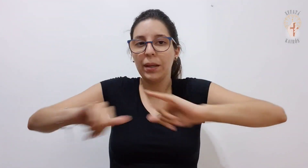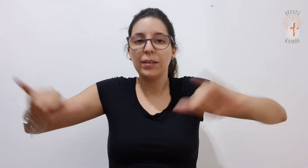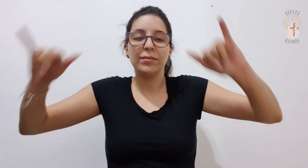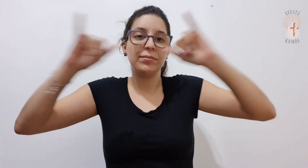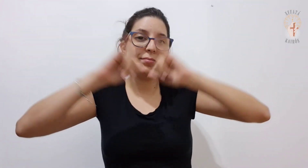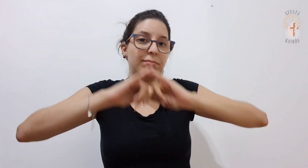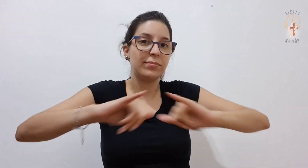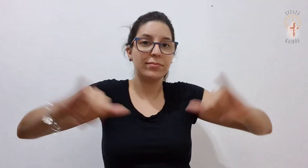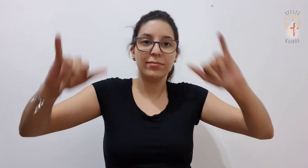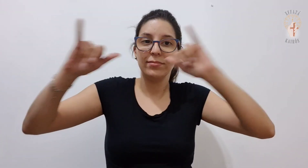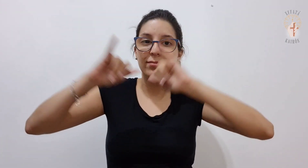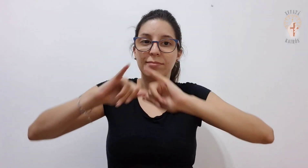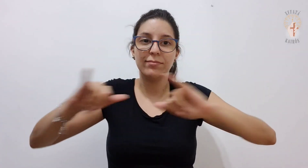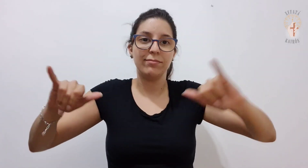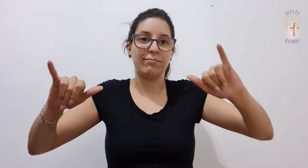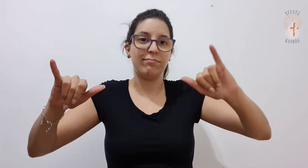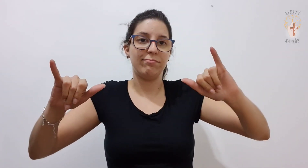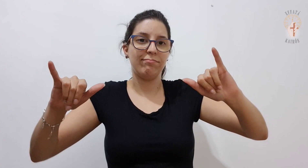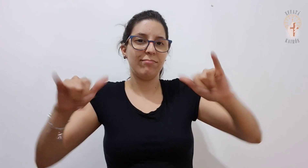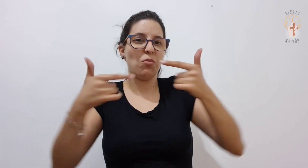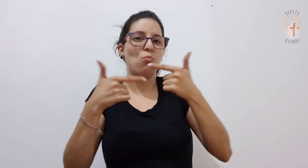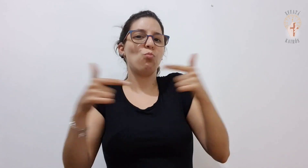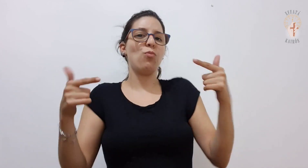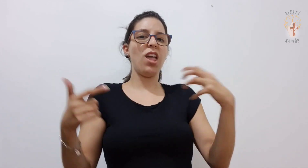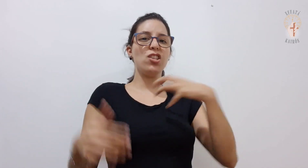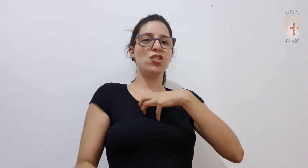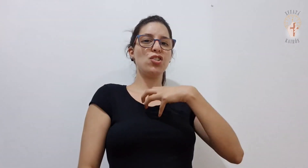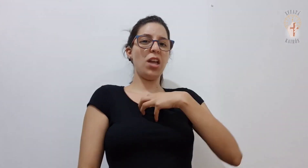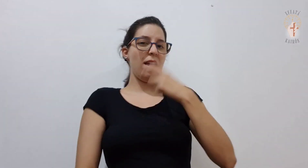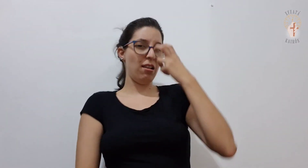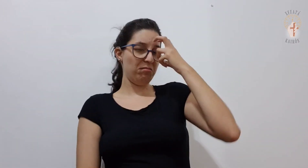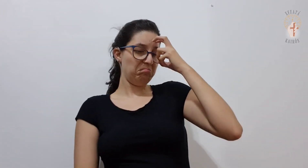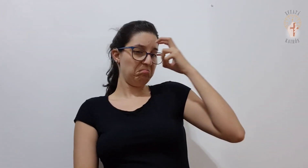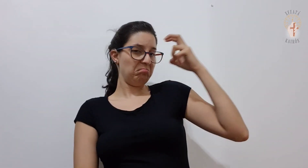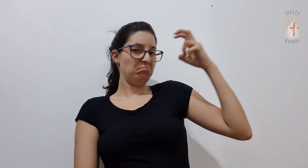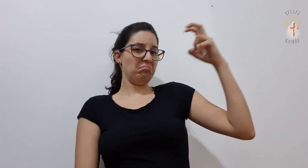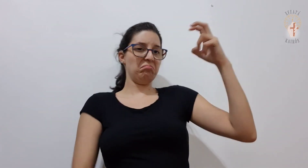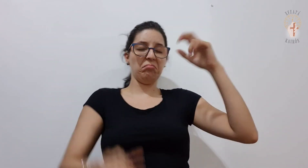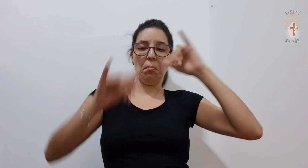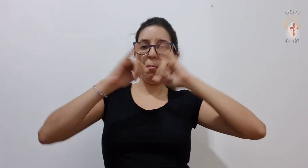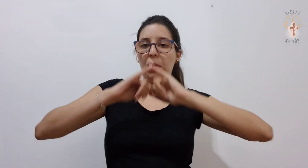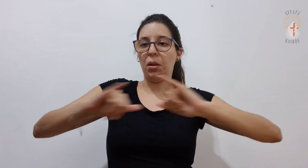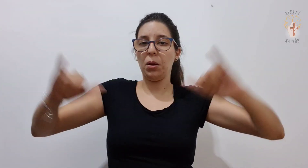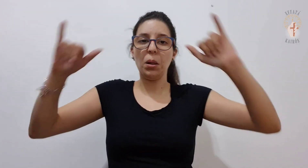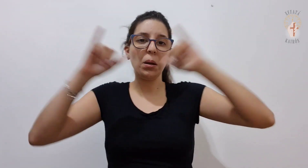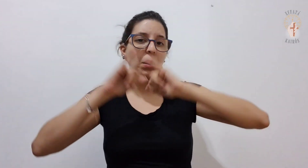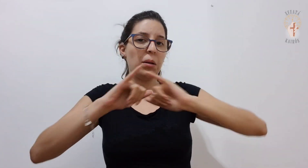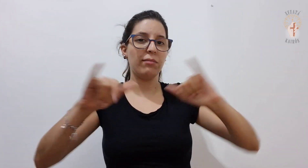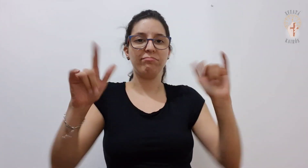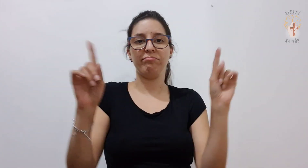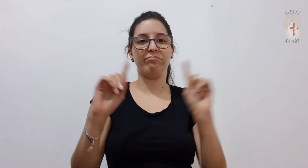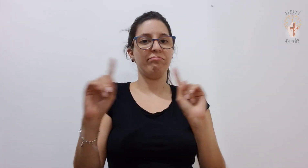e a minha pregação não tinham nada dos discursos persuasivos da sabedoria,